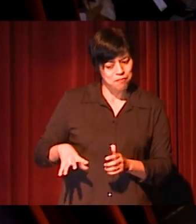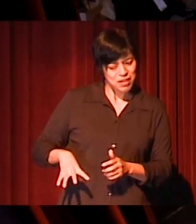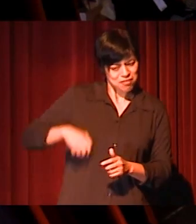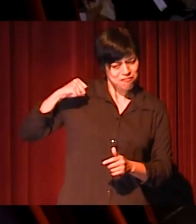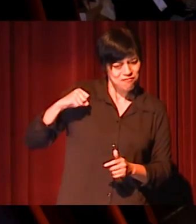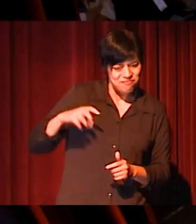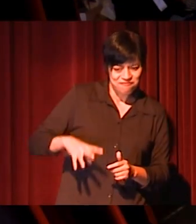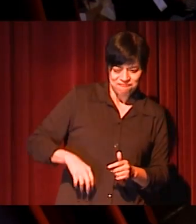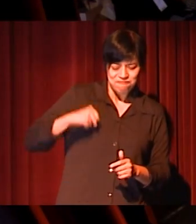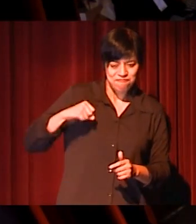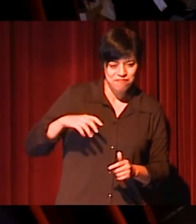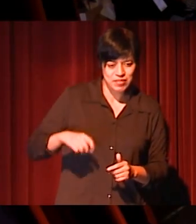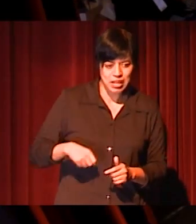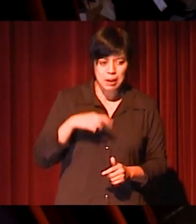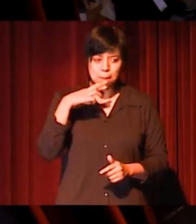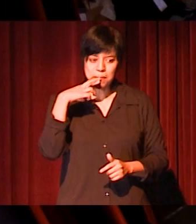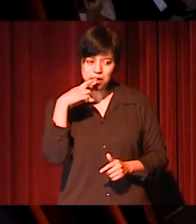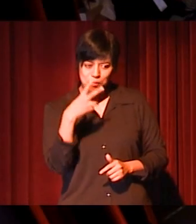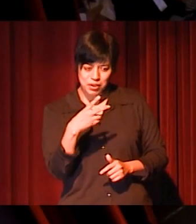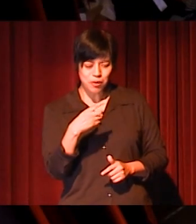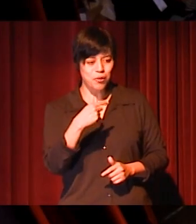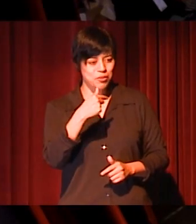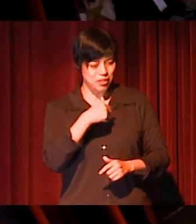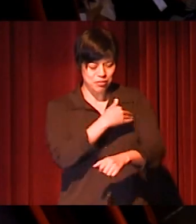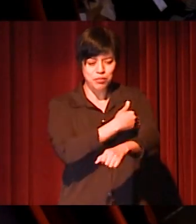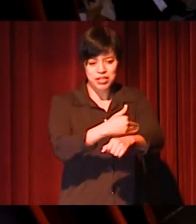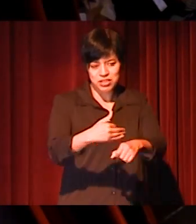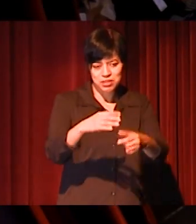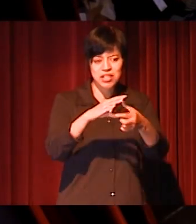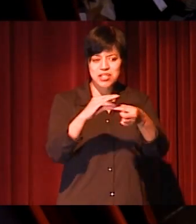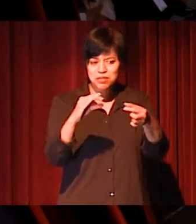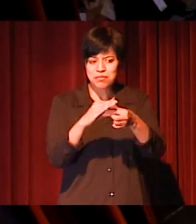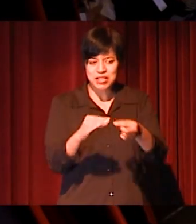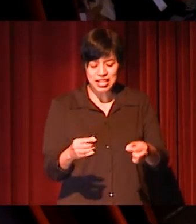Pero lo mejor, era cuando podía explicarle a mi familia y amigos lo que hacía.